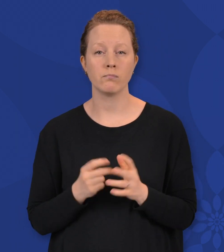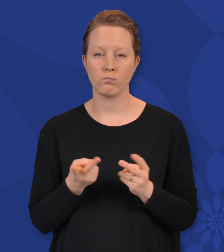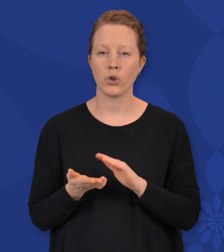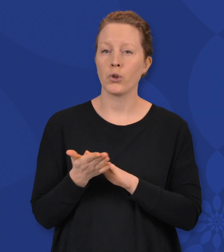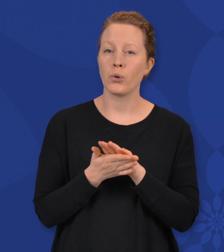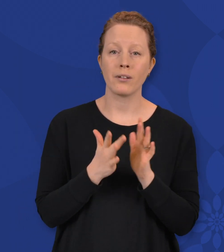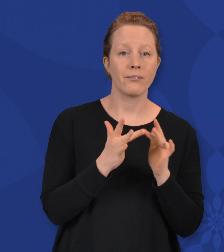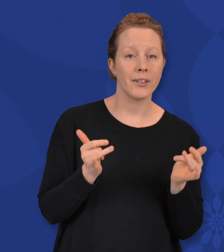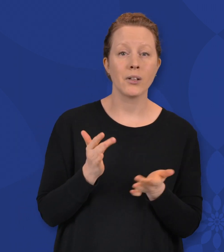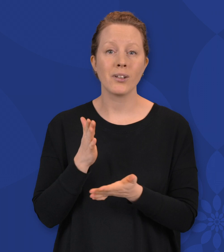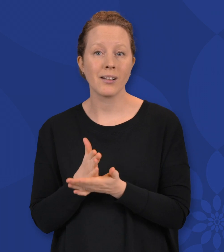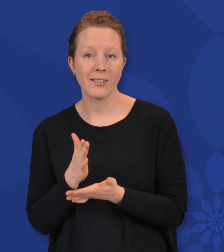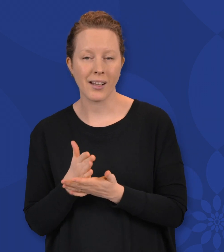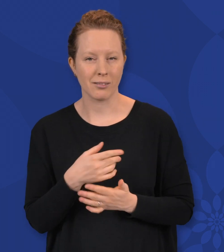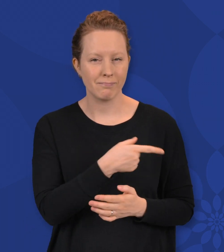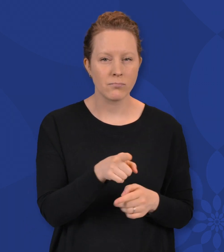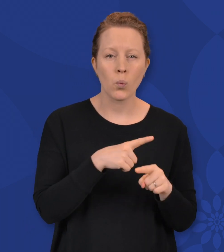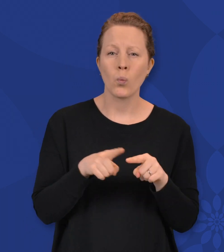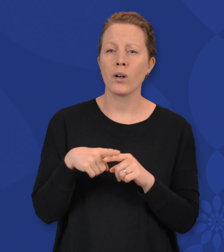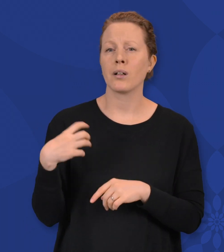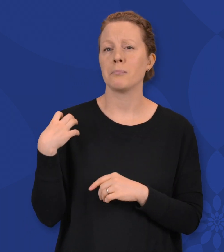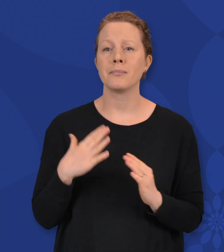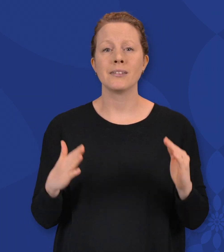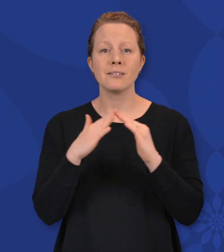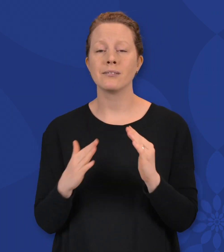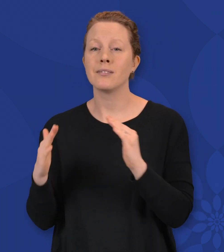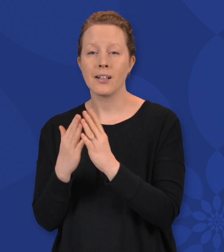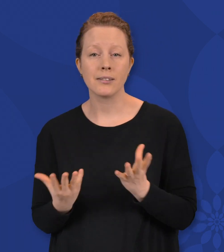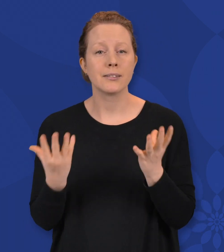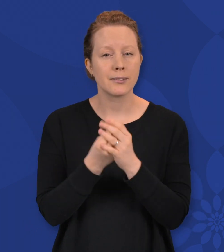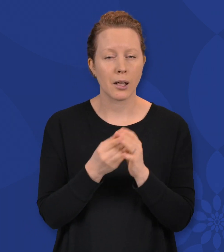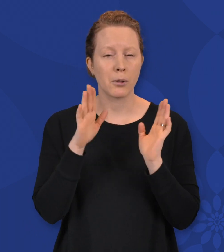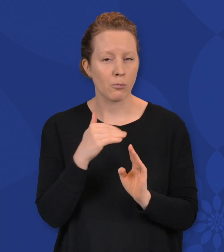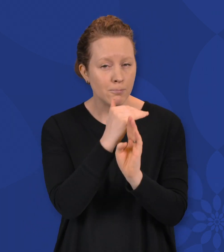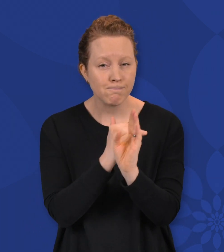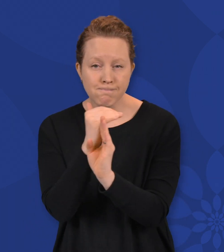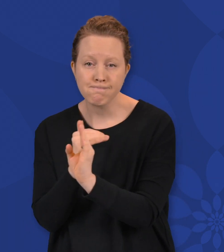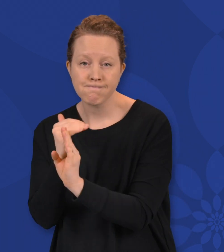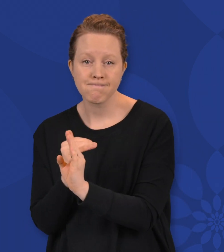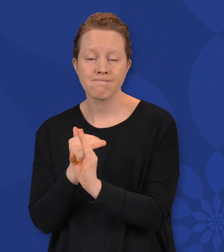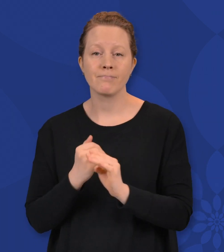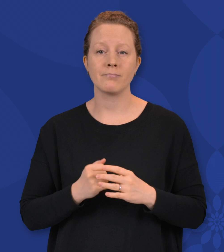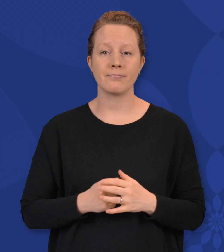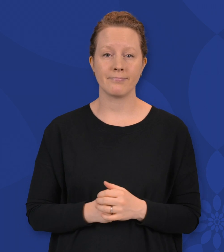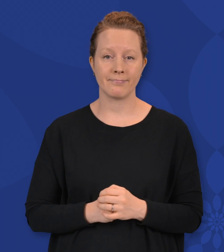de grundläggande fri- och rättigheterna har bedömts av flera olika ministerier i samarbete.